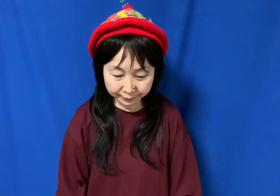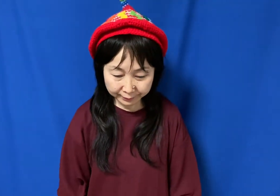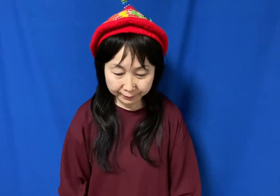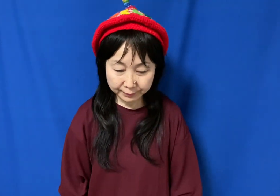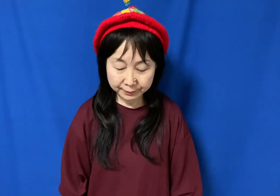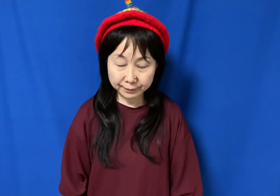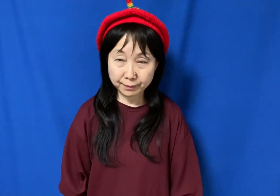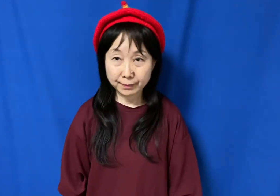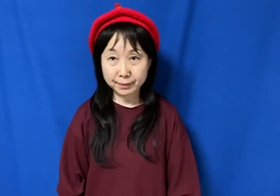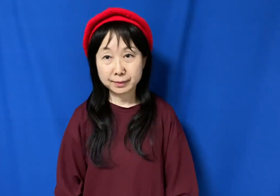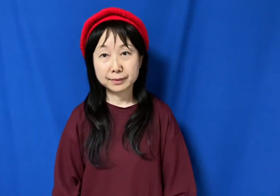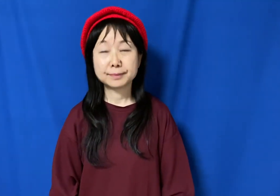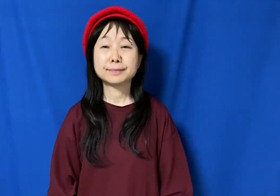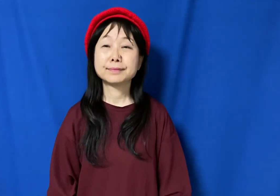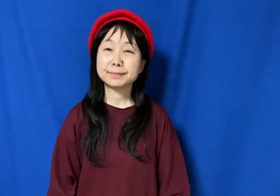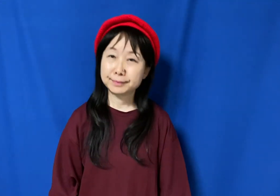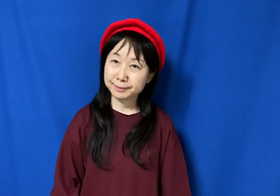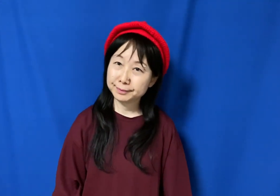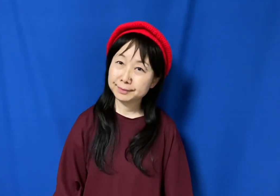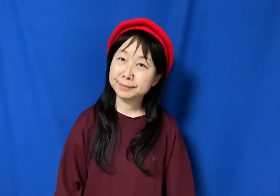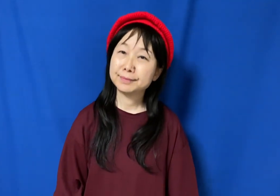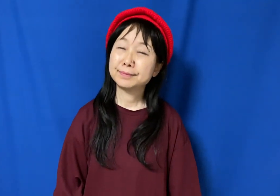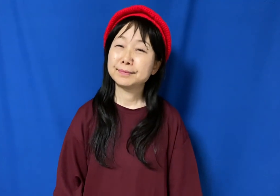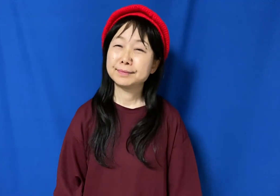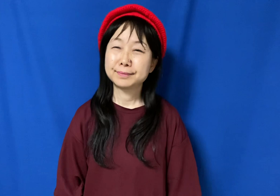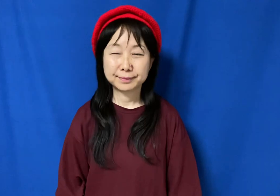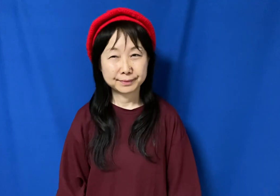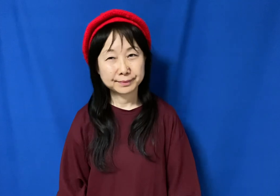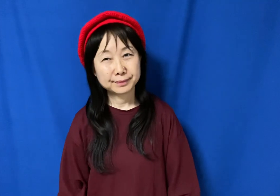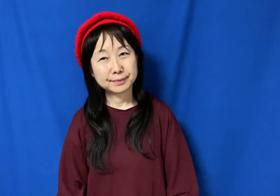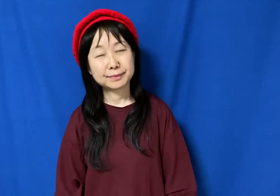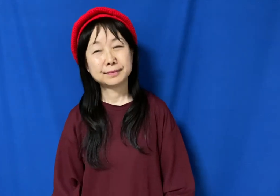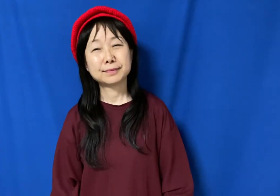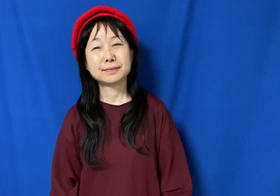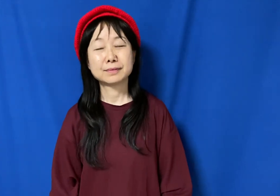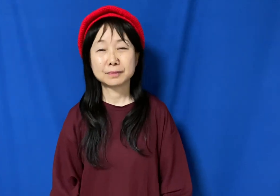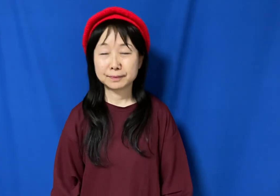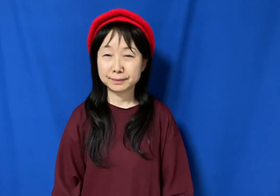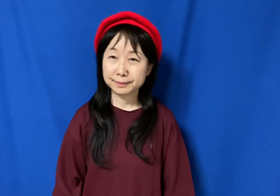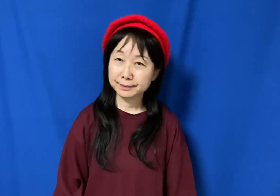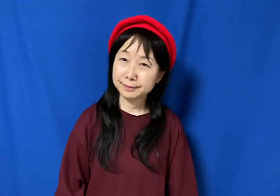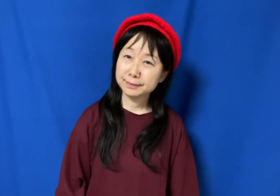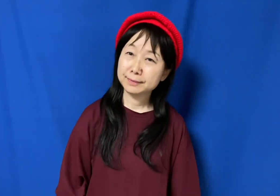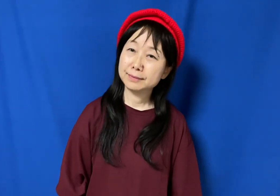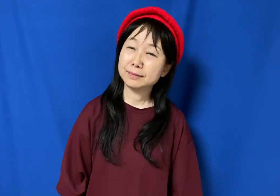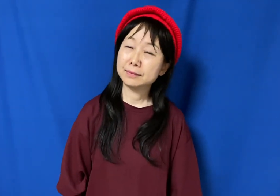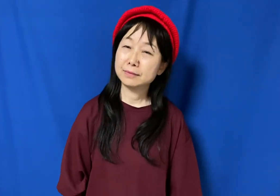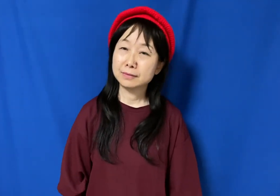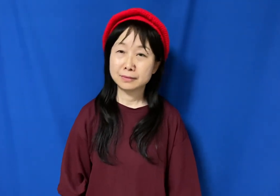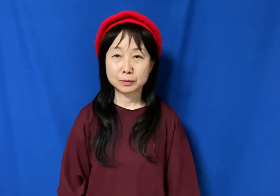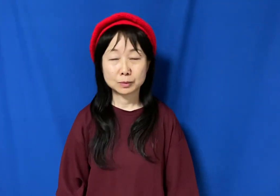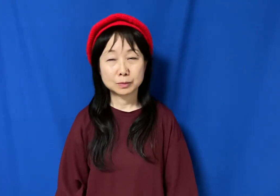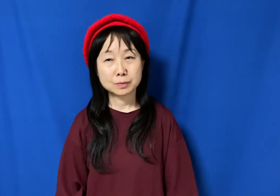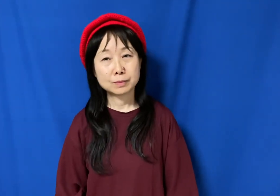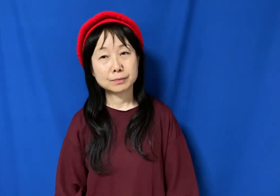「ひとしずくのほほえみ」 （ドキュメンタリー映画『しあわせの森』挿入歌）